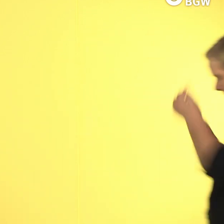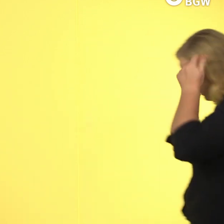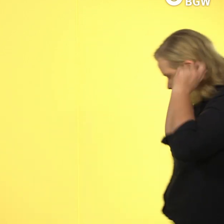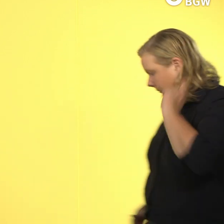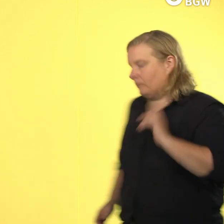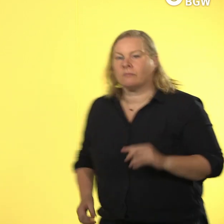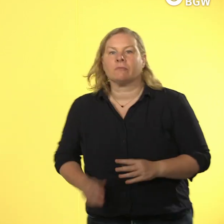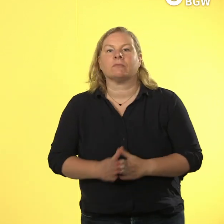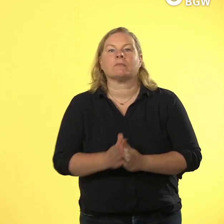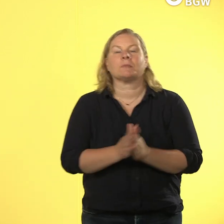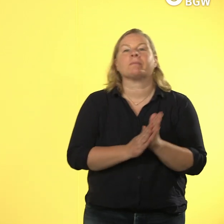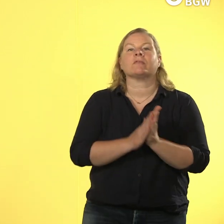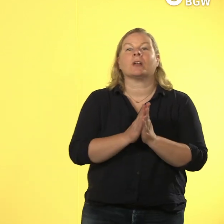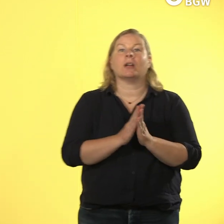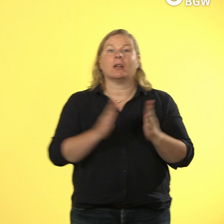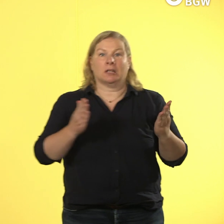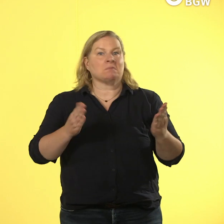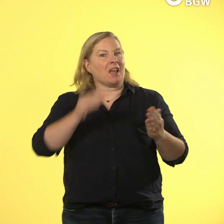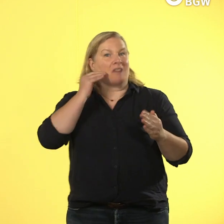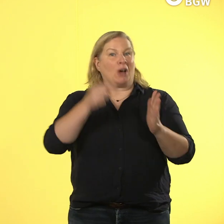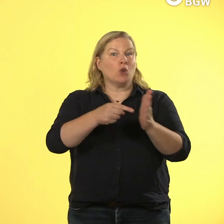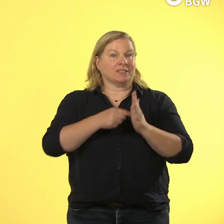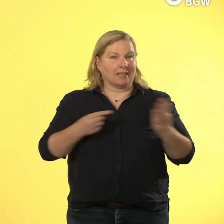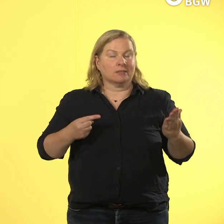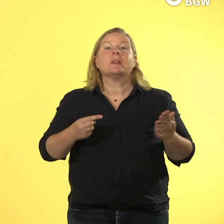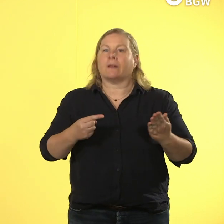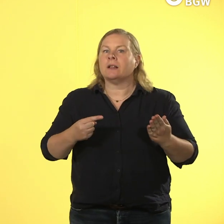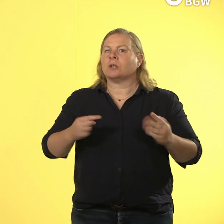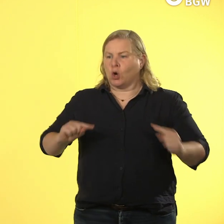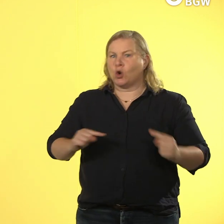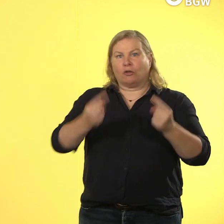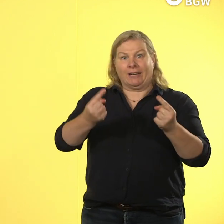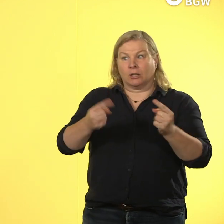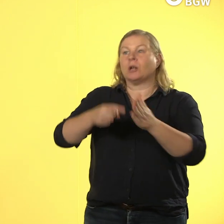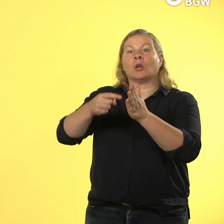deren Introspektionsfähigkeit eingeschränkt ist, die nicht so über sich Auskunft geben können,